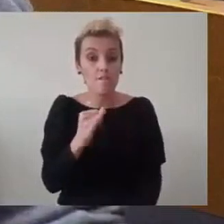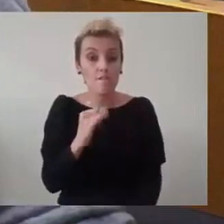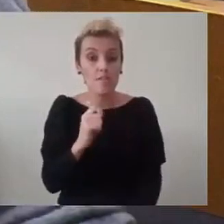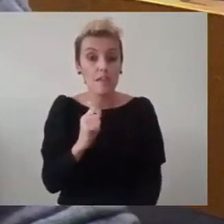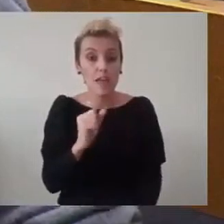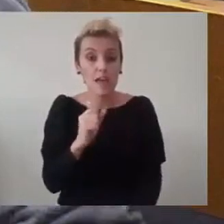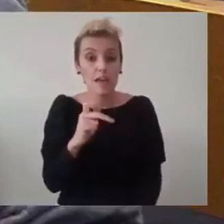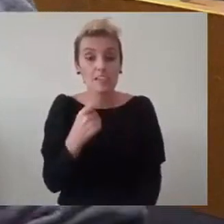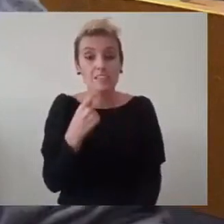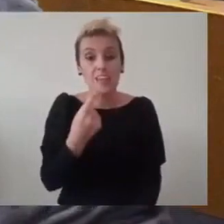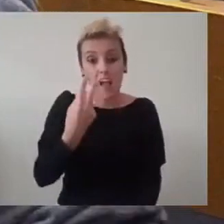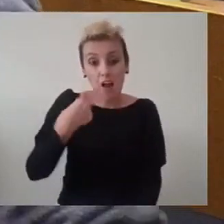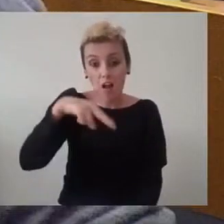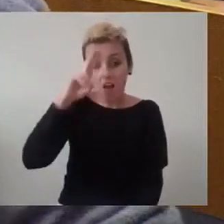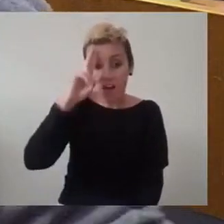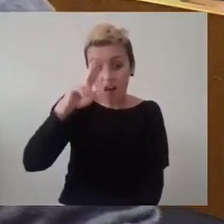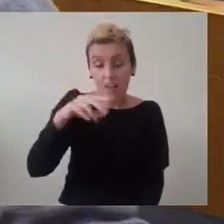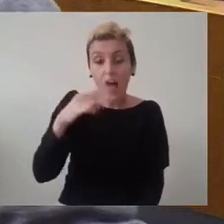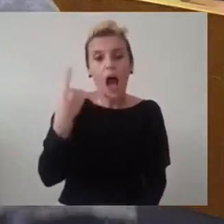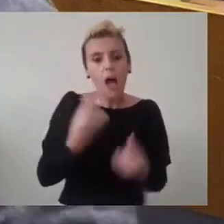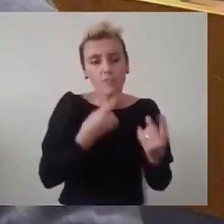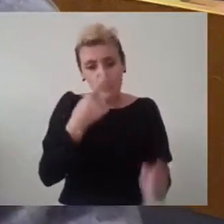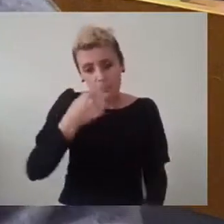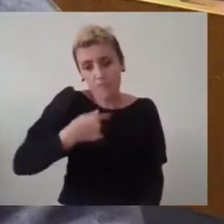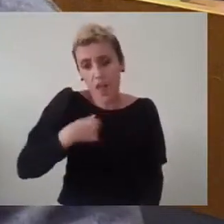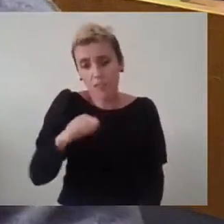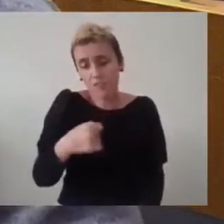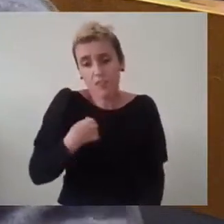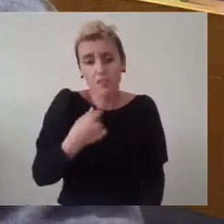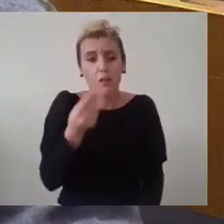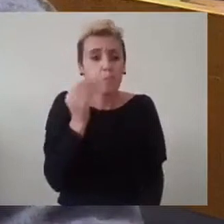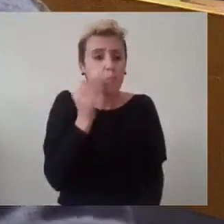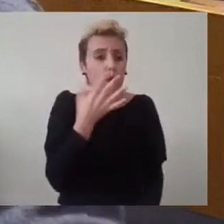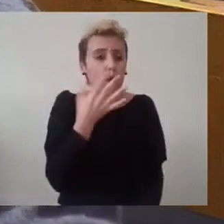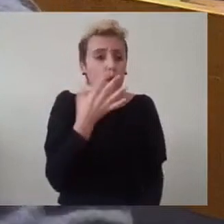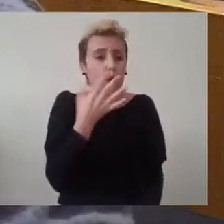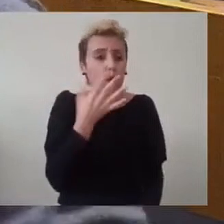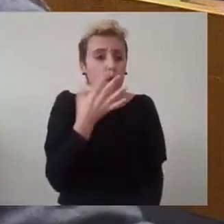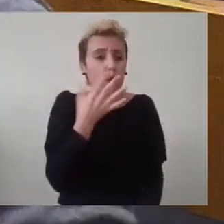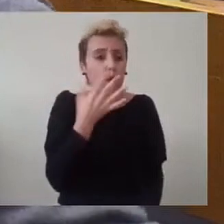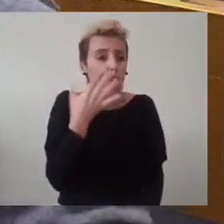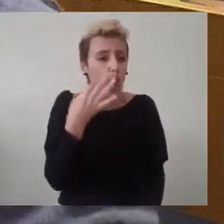engano sempre, às vezes engano-me, toda a gente se engana. Mas, há uma